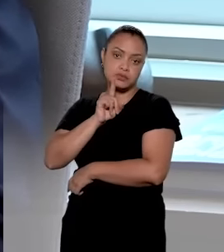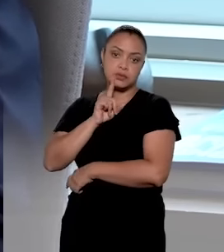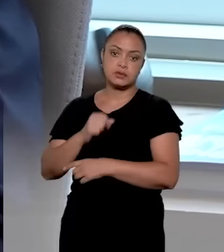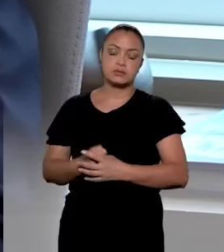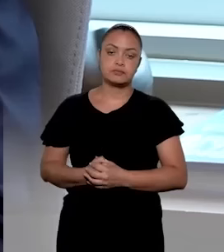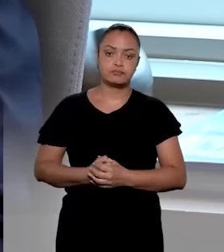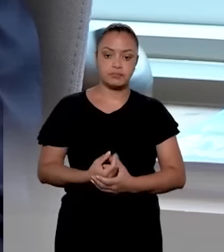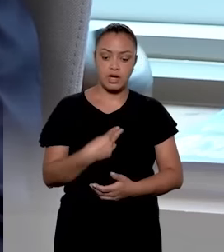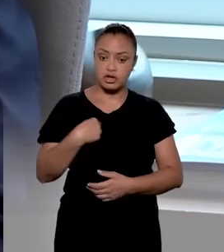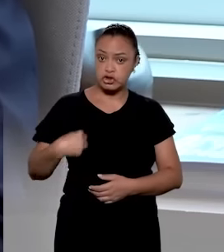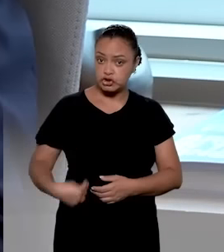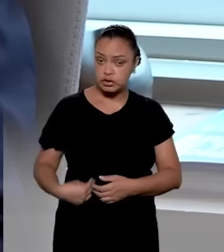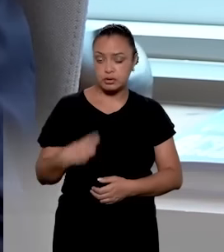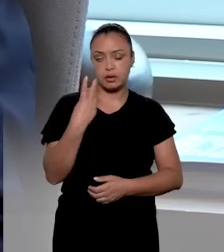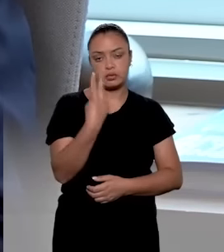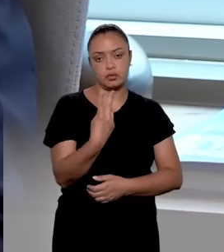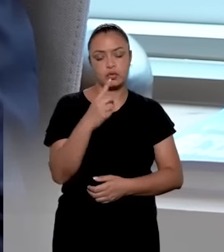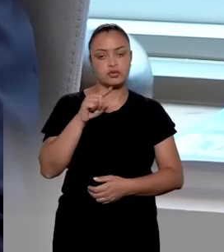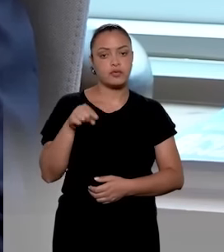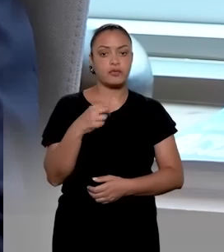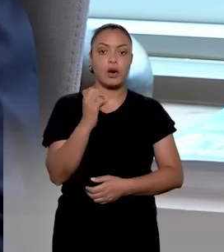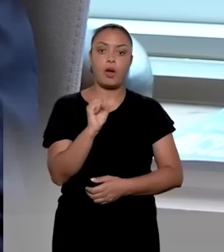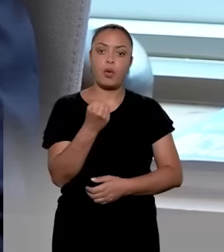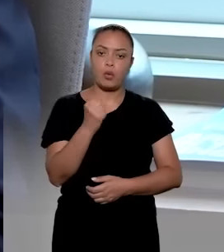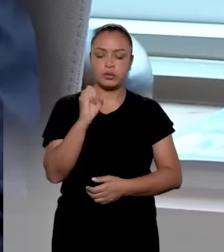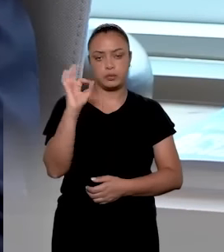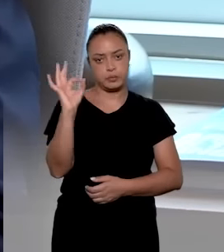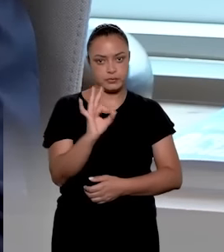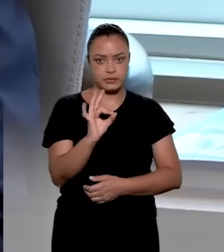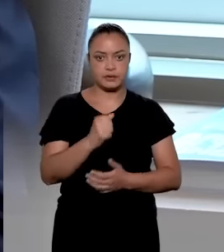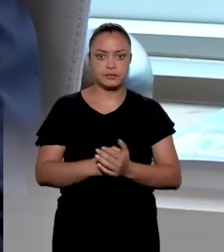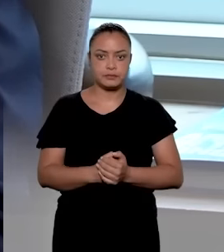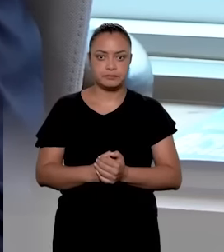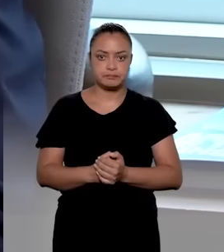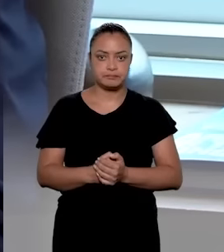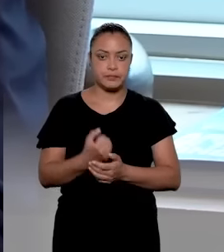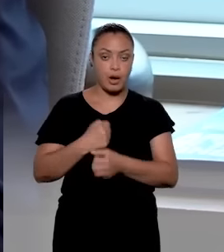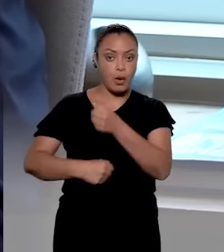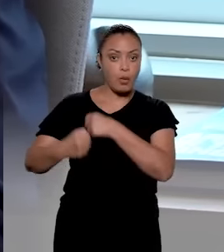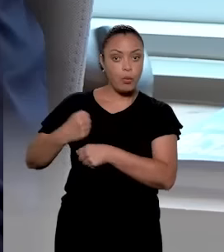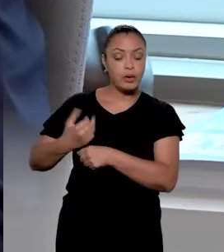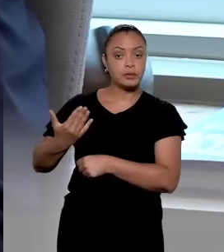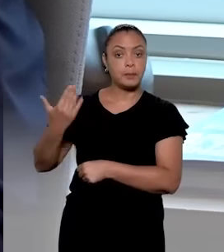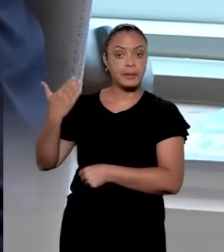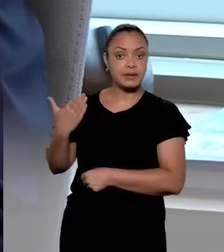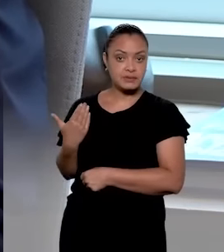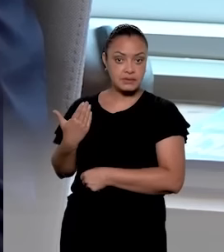Estados Unidos e União Europeia, e a China era 2,8%. No ano passado, o mercado da União